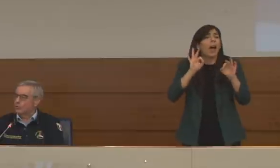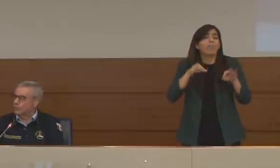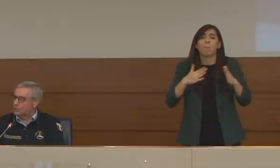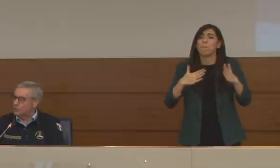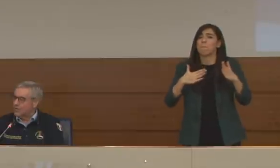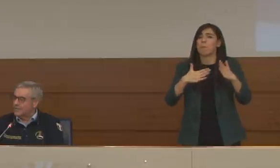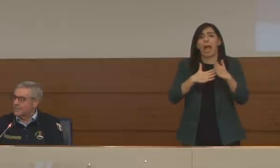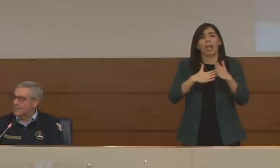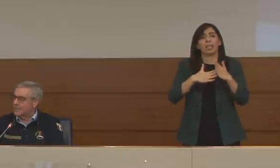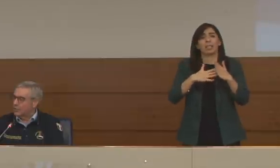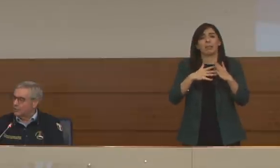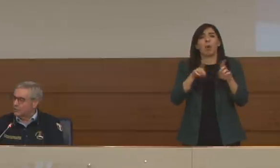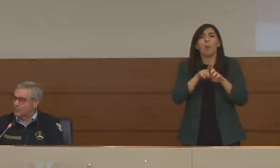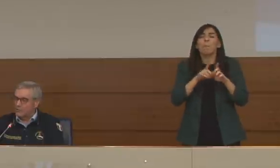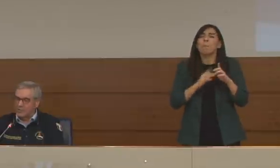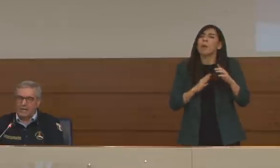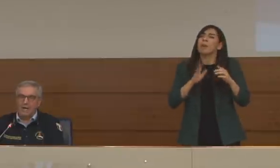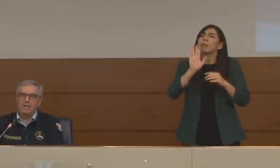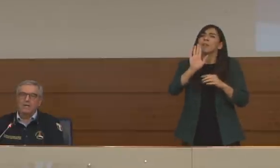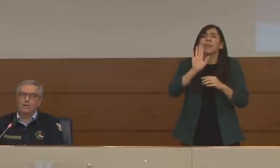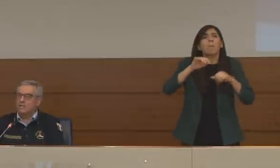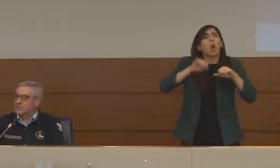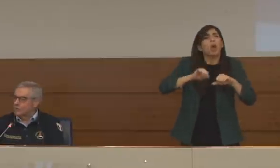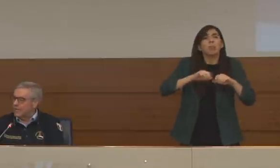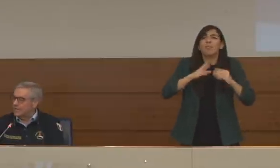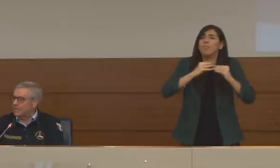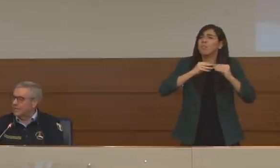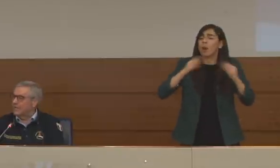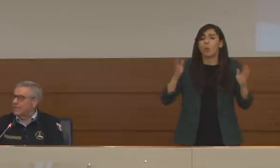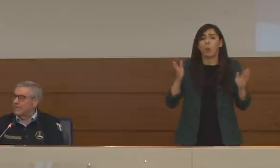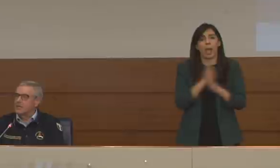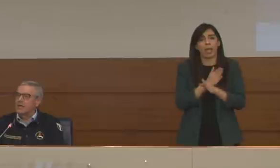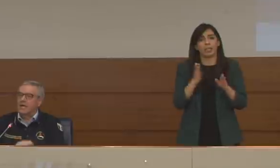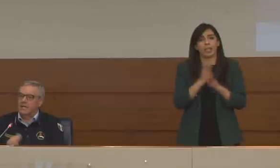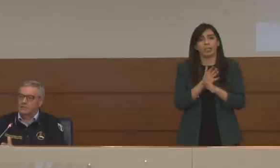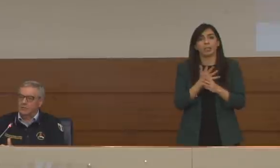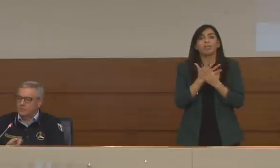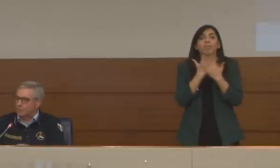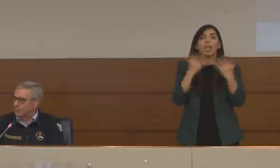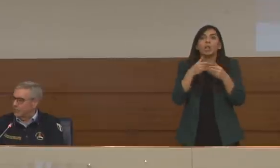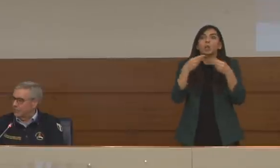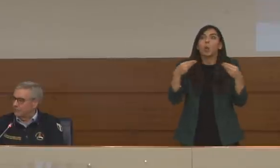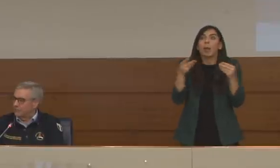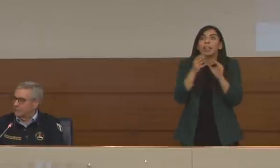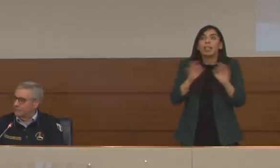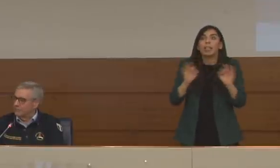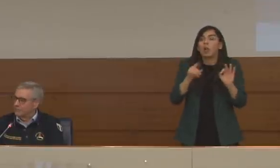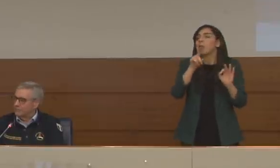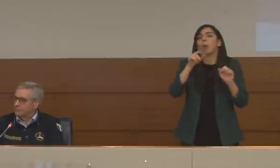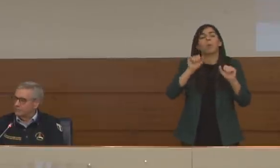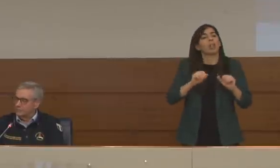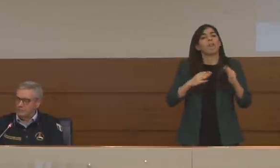conoscenze, nelle loro possibilità, con gli strumenti che erano disponibili.